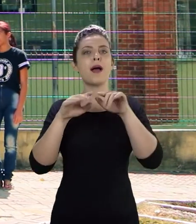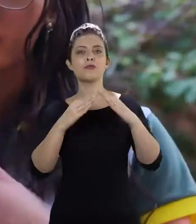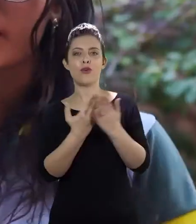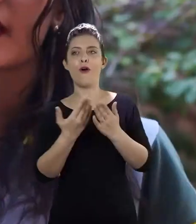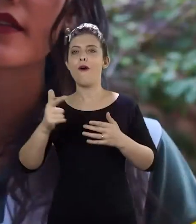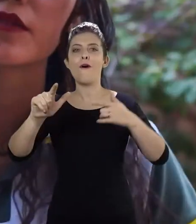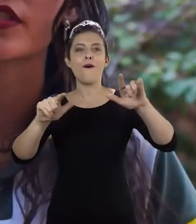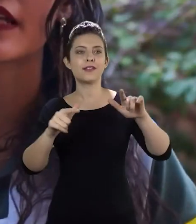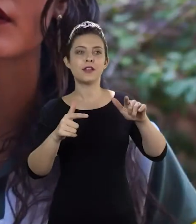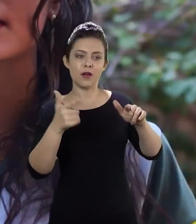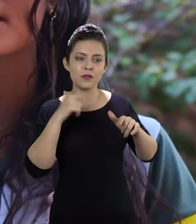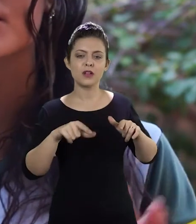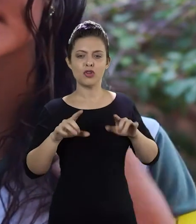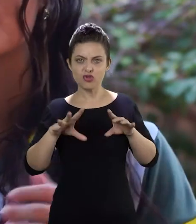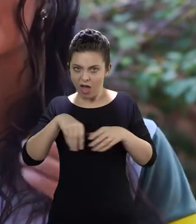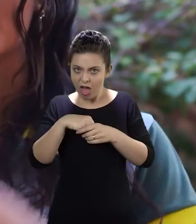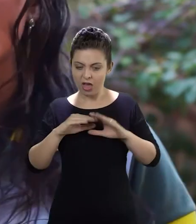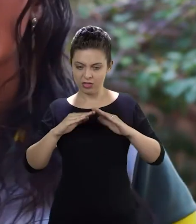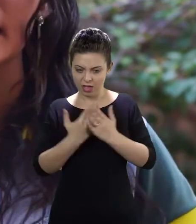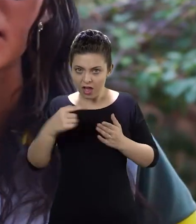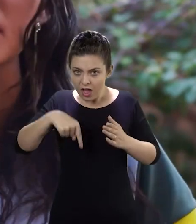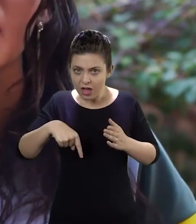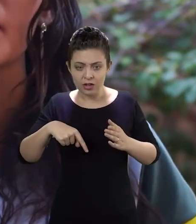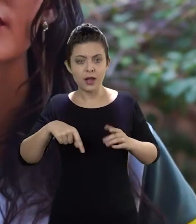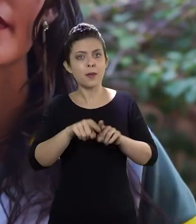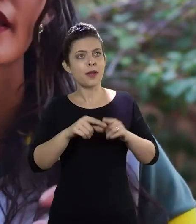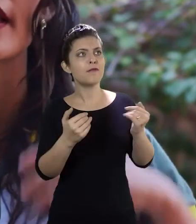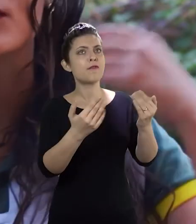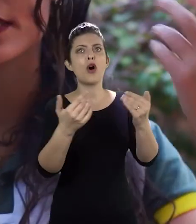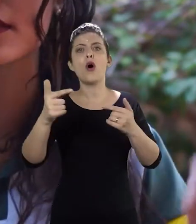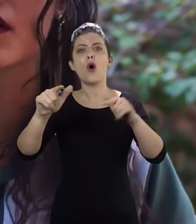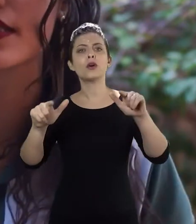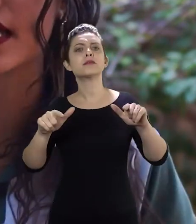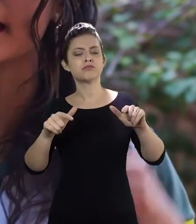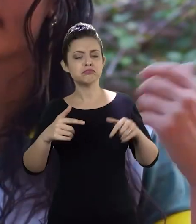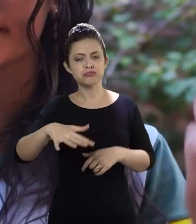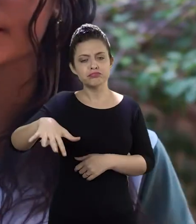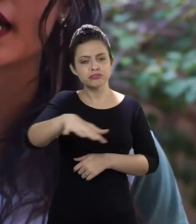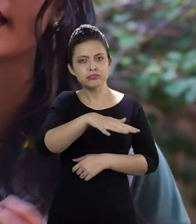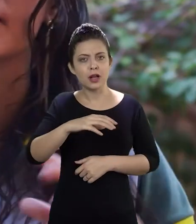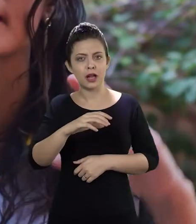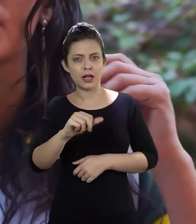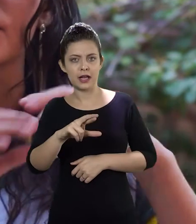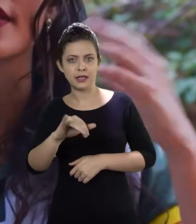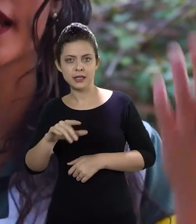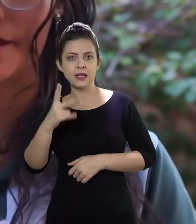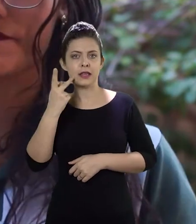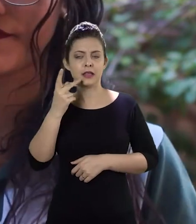nosso projeto Células Motivadoras não seja usado apenas aqui mas também em outras escolas aqui de nossa região do Cariri, ou do estado do Ceará